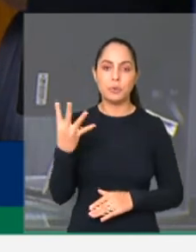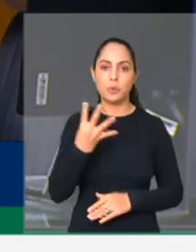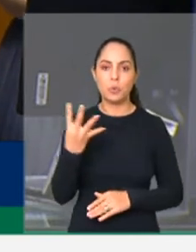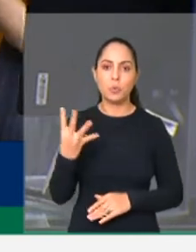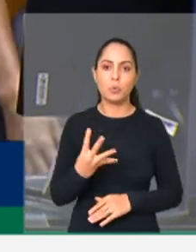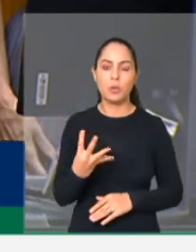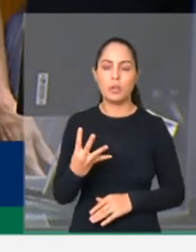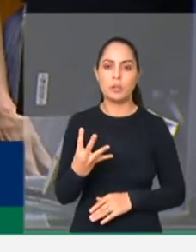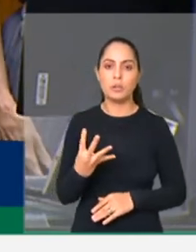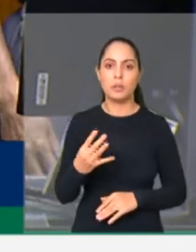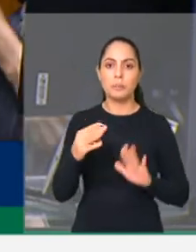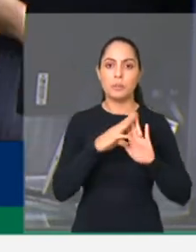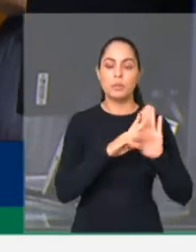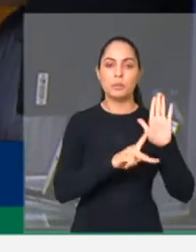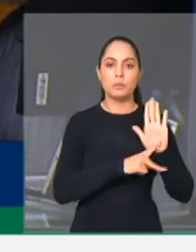DEPUTADO AFONSO FLORENCE. -- [DEPUTADO]: DEPUTADO